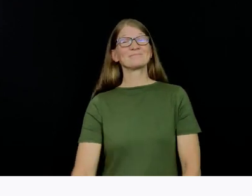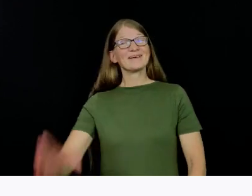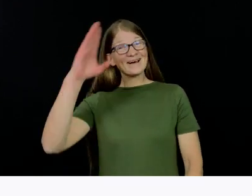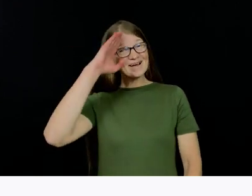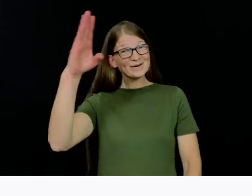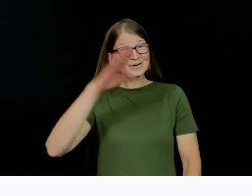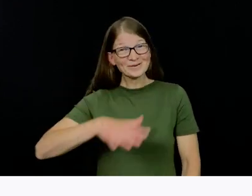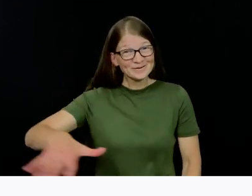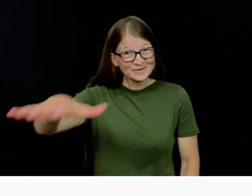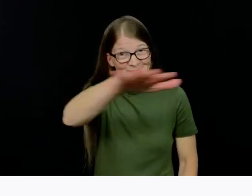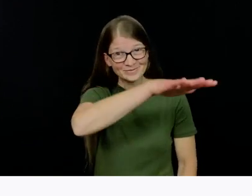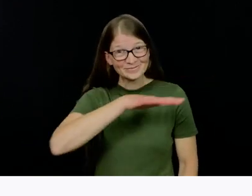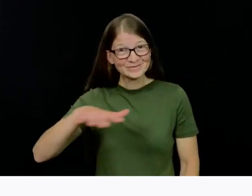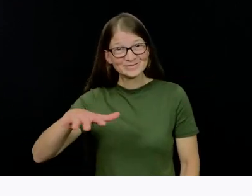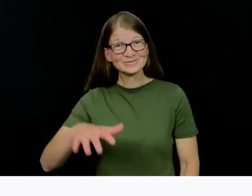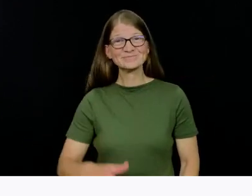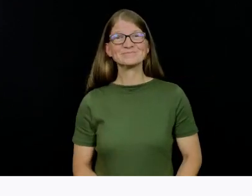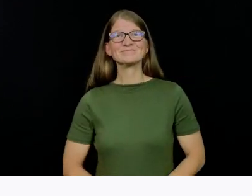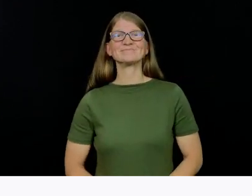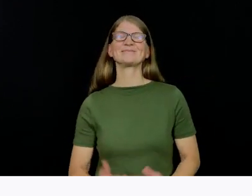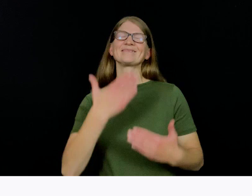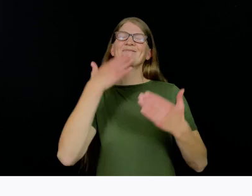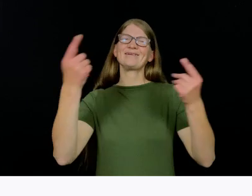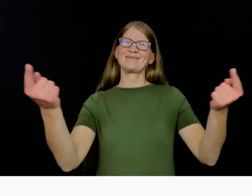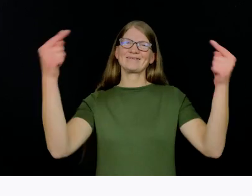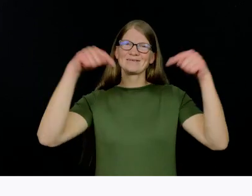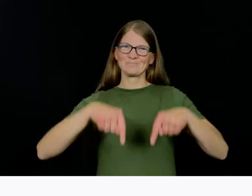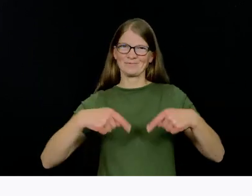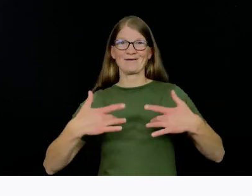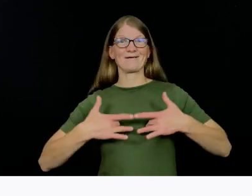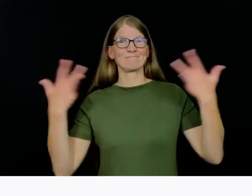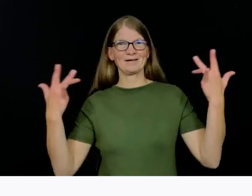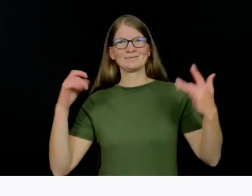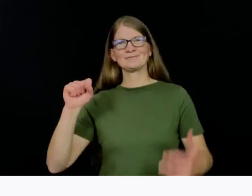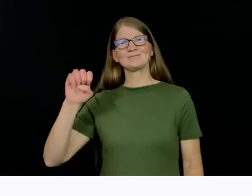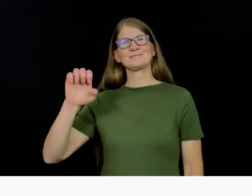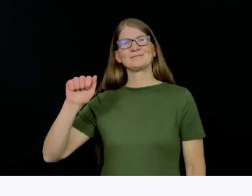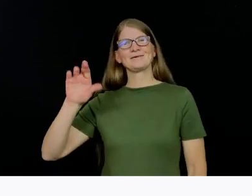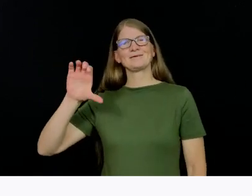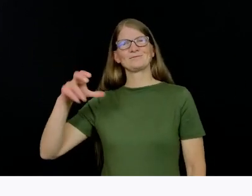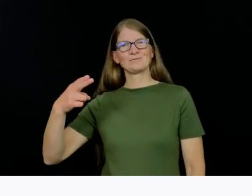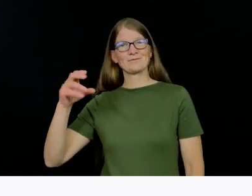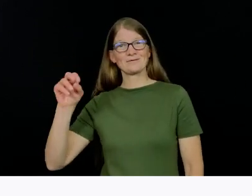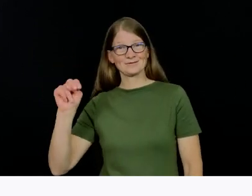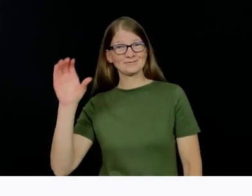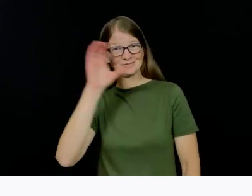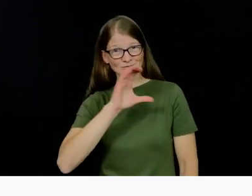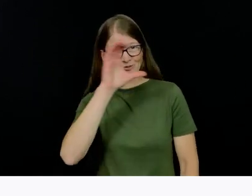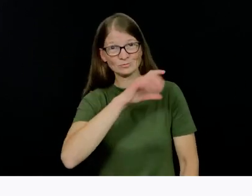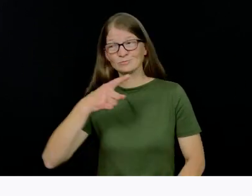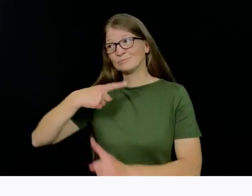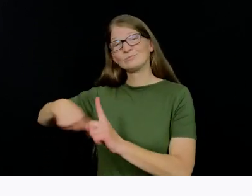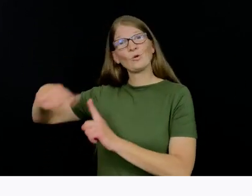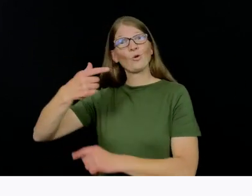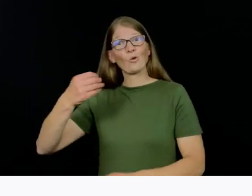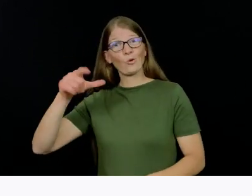مرحبًا بكم جميعًا شكراً لانضمامكم إلى فعالية Search On نيابة عن الجميع هنا في Google